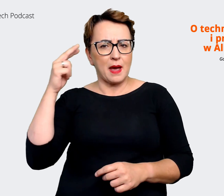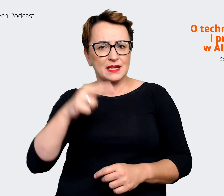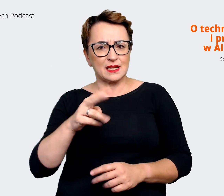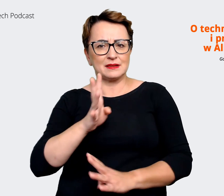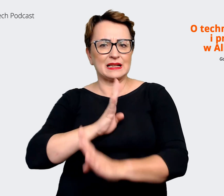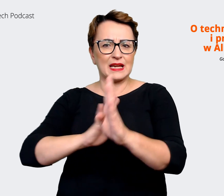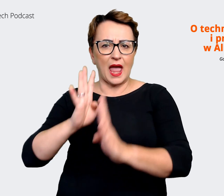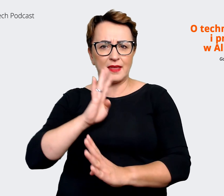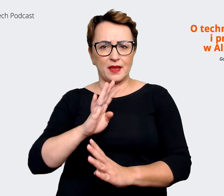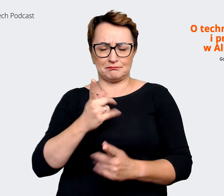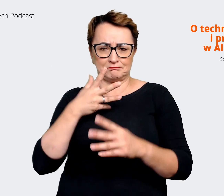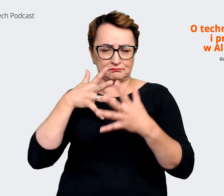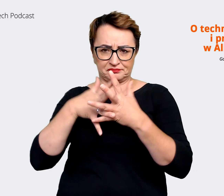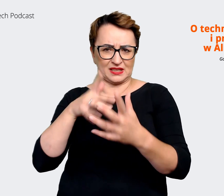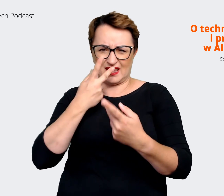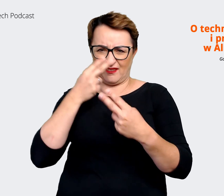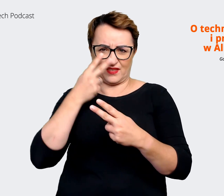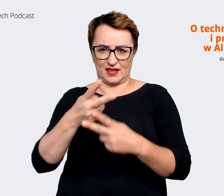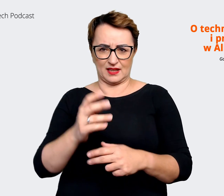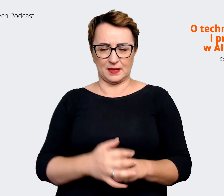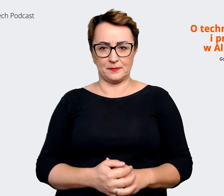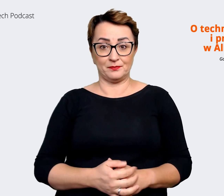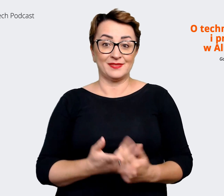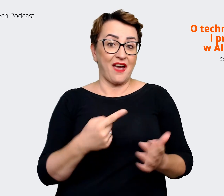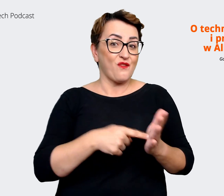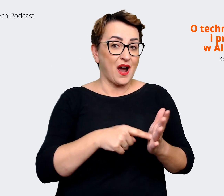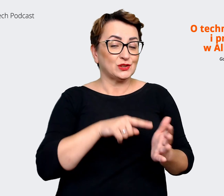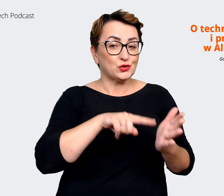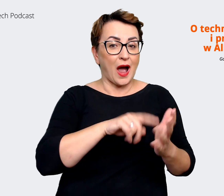klienta są transparentne najnormalniej w świecie. Tomasz: Chyba właśnie to, żeby były transparentne.